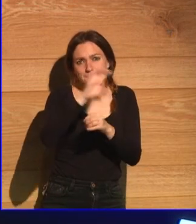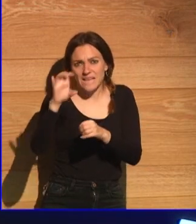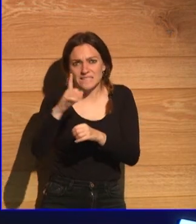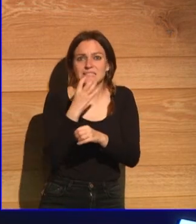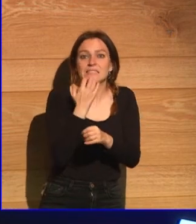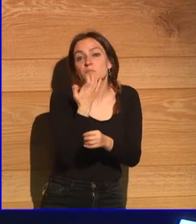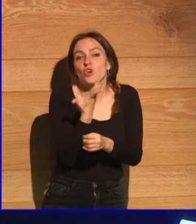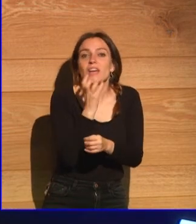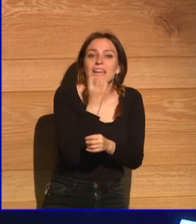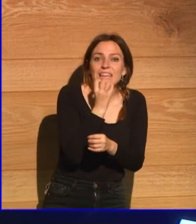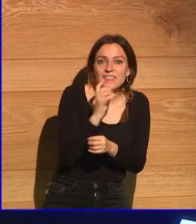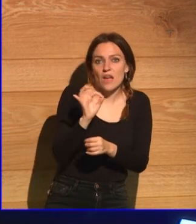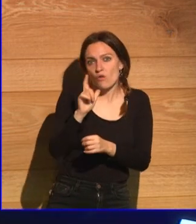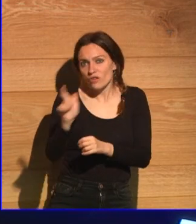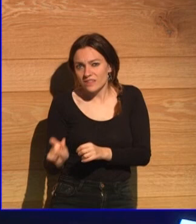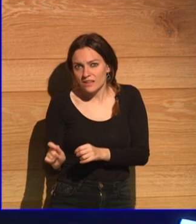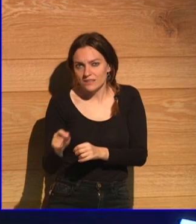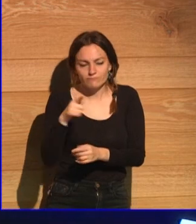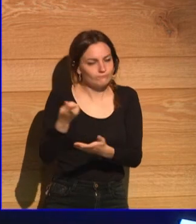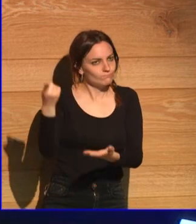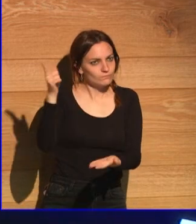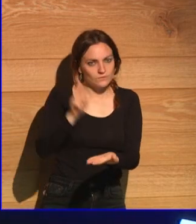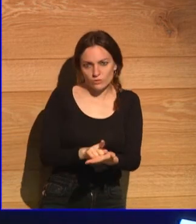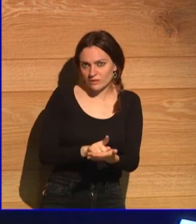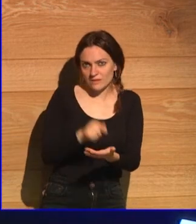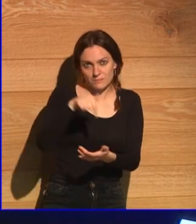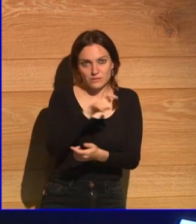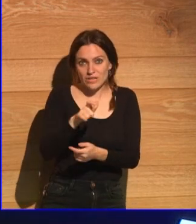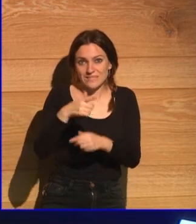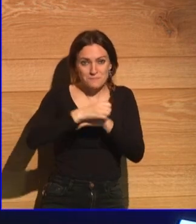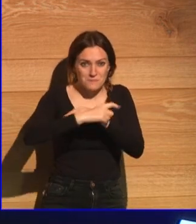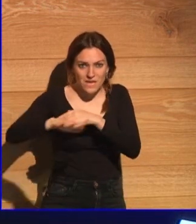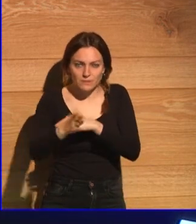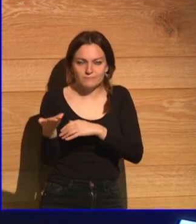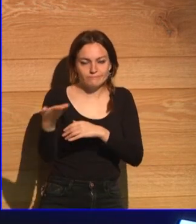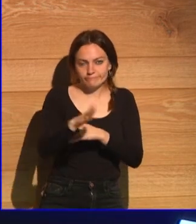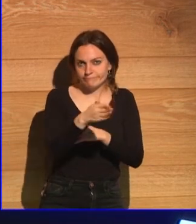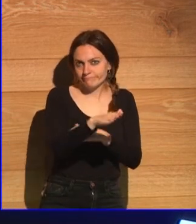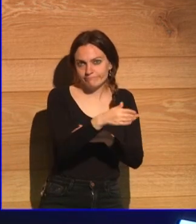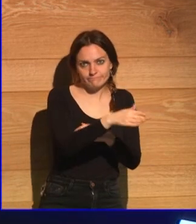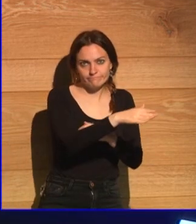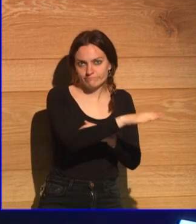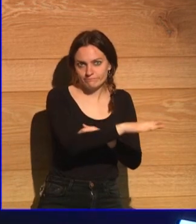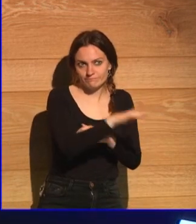Y otra vez de nuevo esos, esos naufragios terribles, no de quienes escapaban.